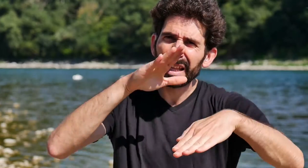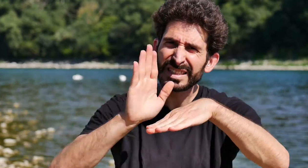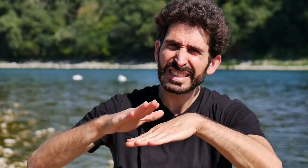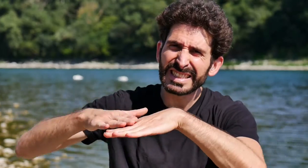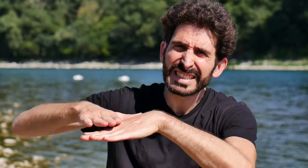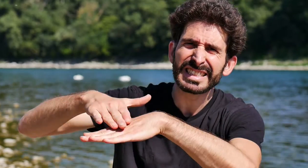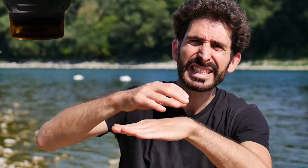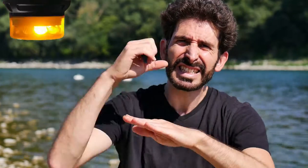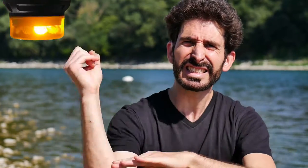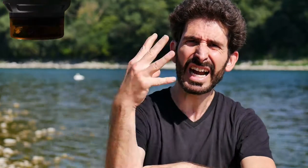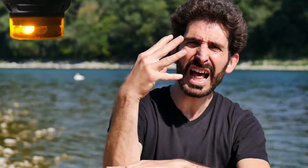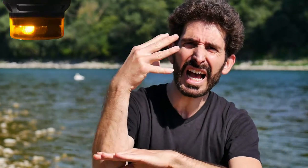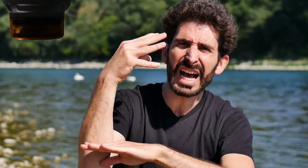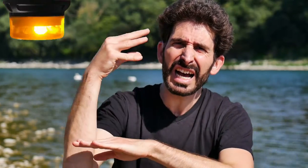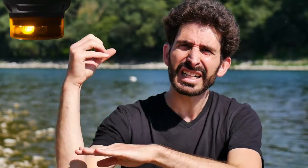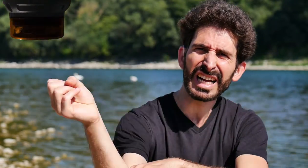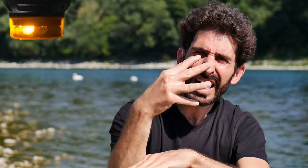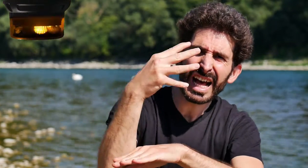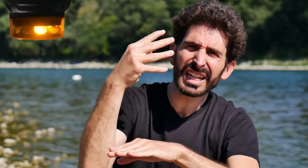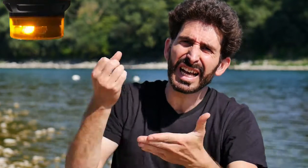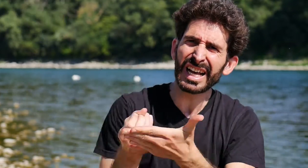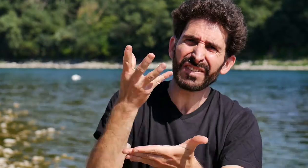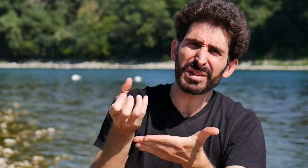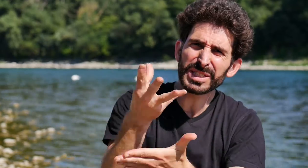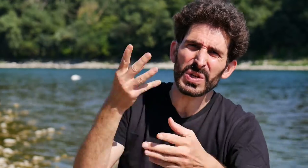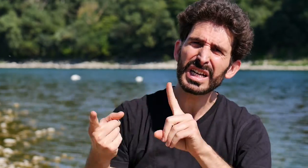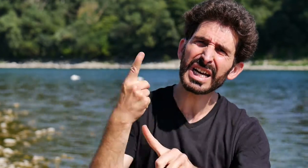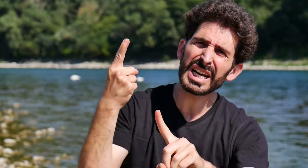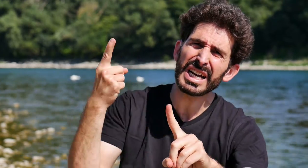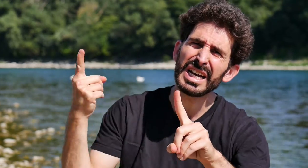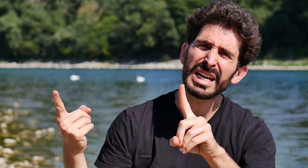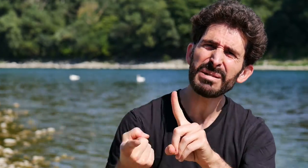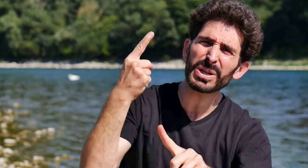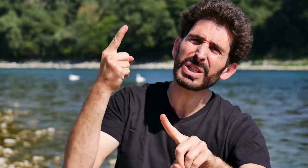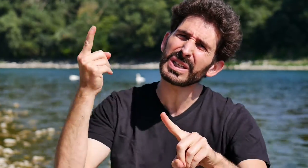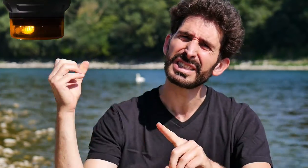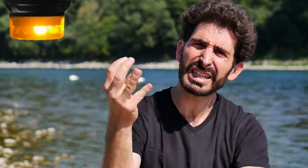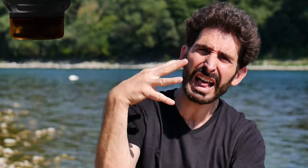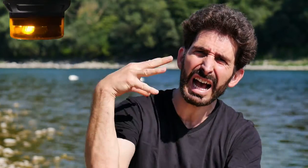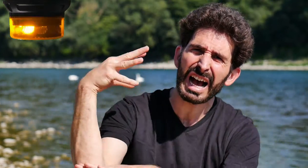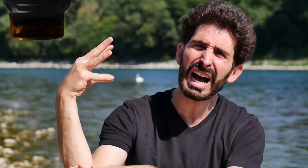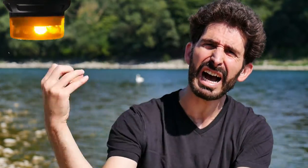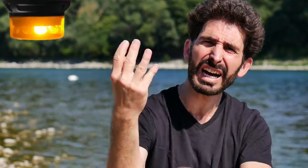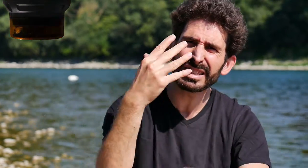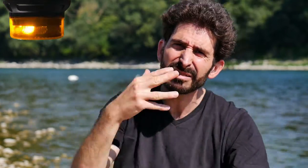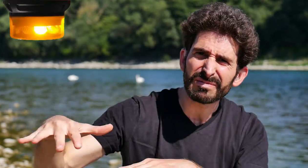*Avertissement* *ALERTE ALERTE !* J'ai une information très importante. *ALERTE ALERTE !*